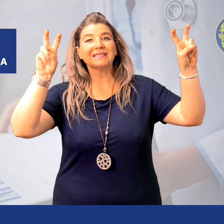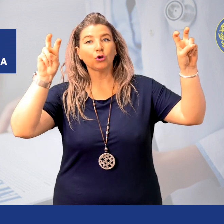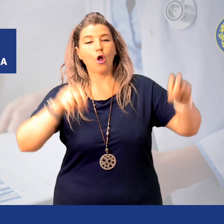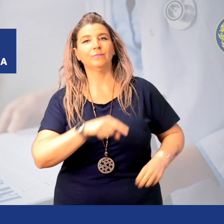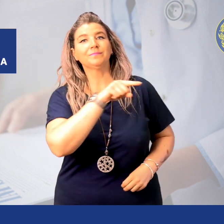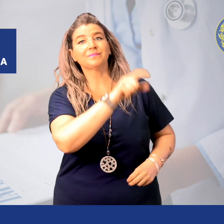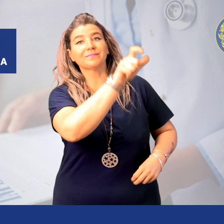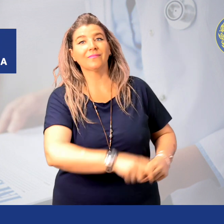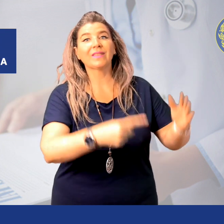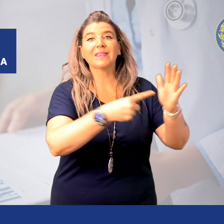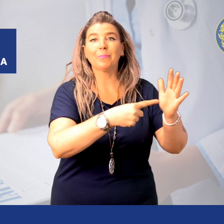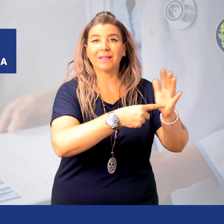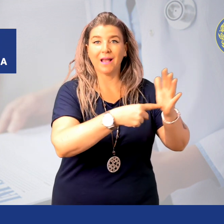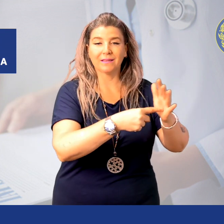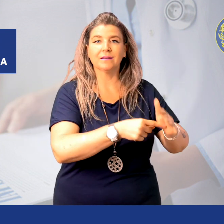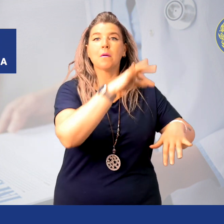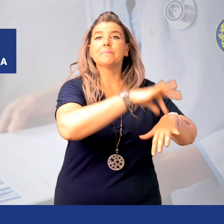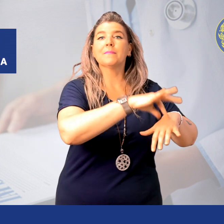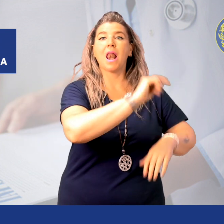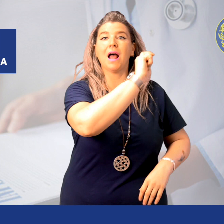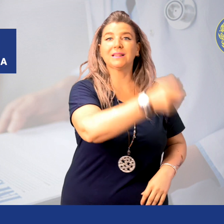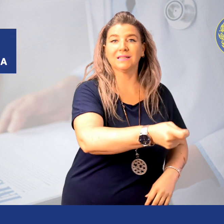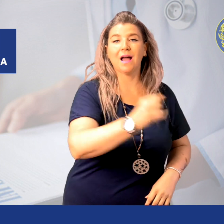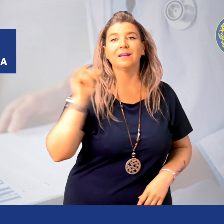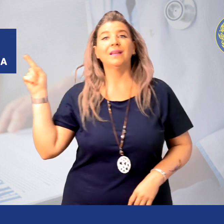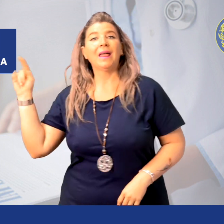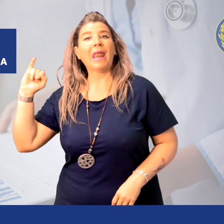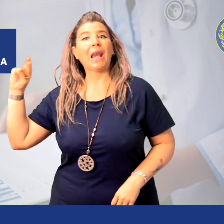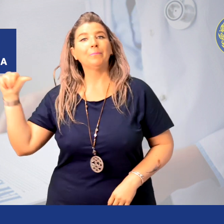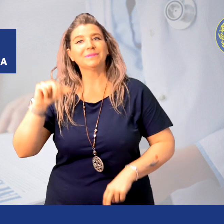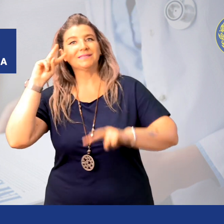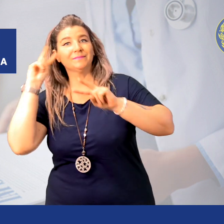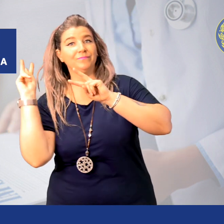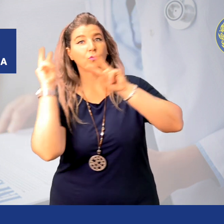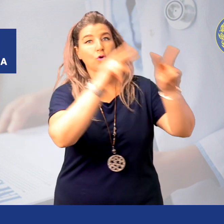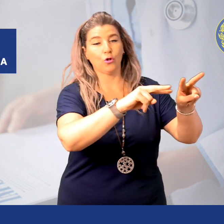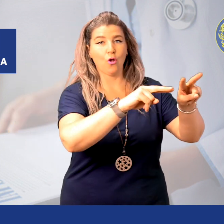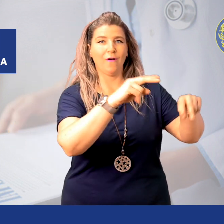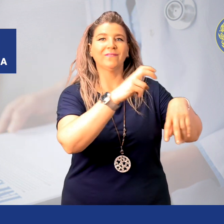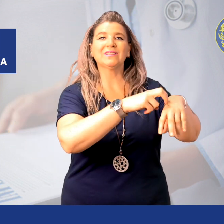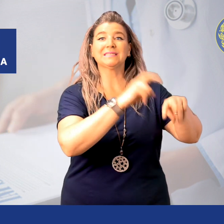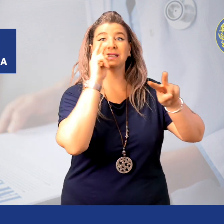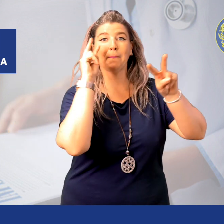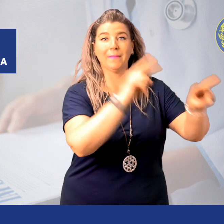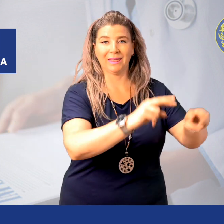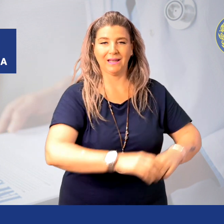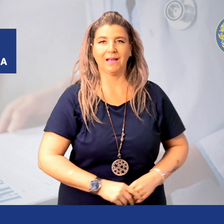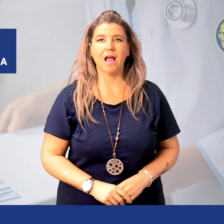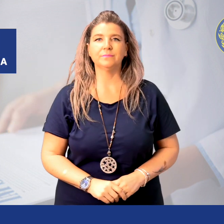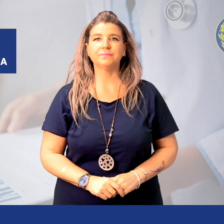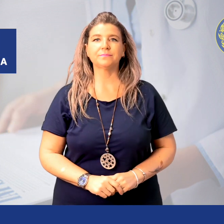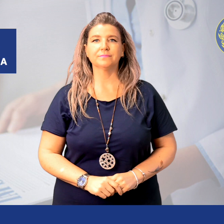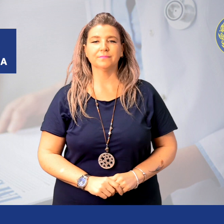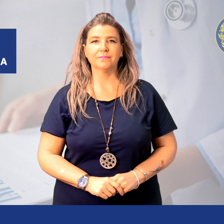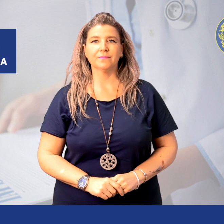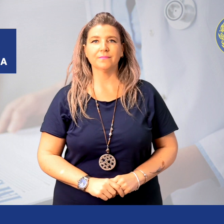Titolo: Visite di controllo delle assenze dal lavoro per malattia